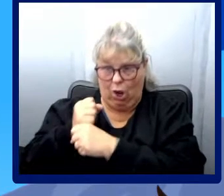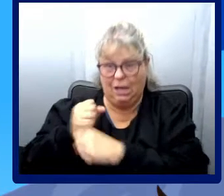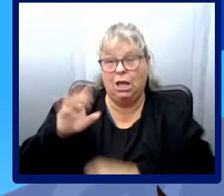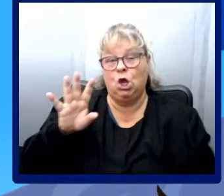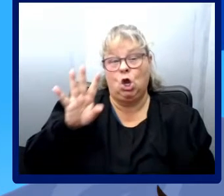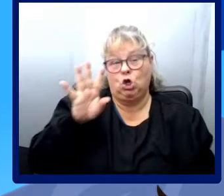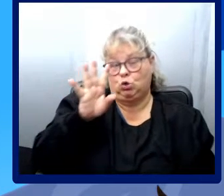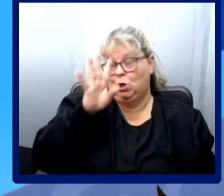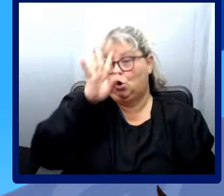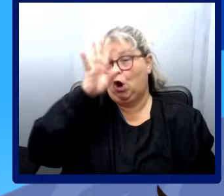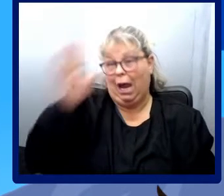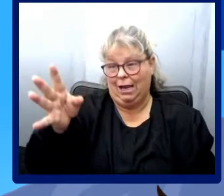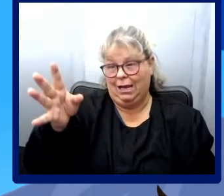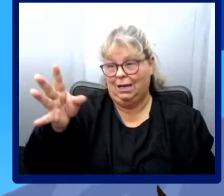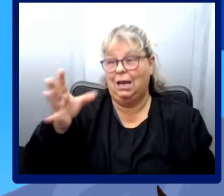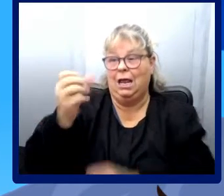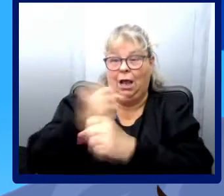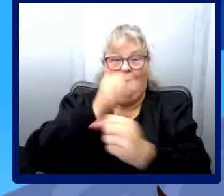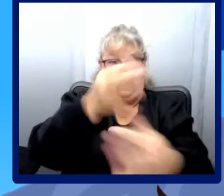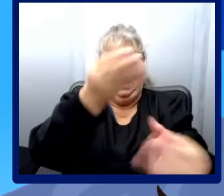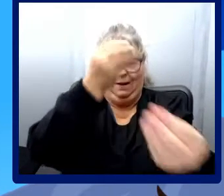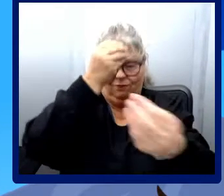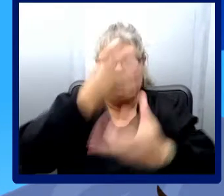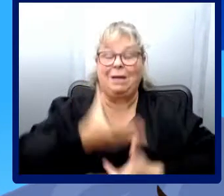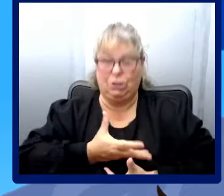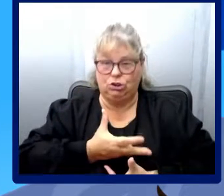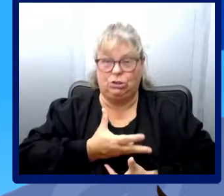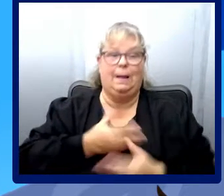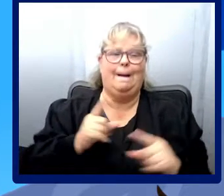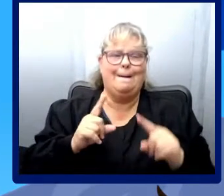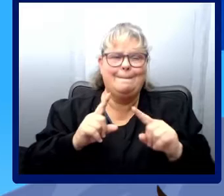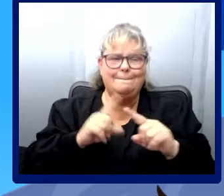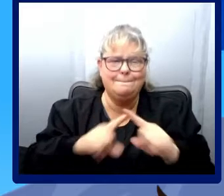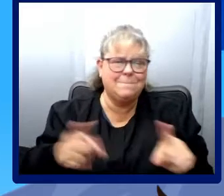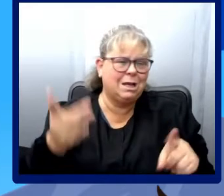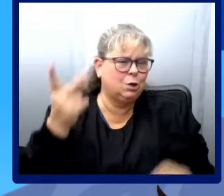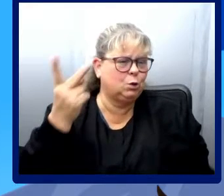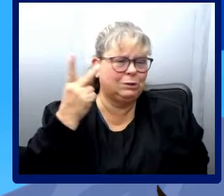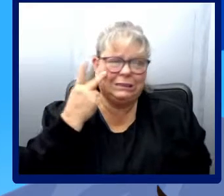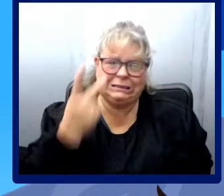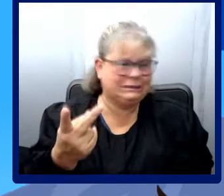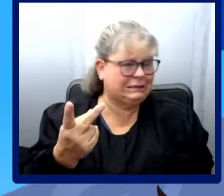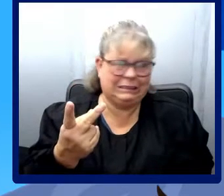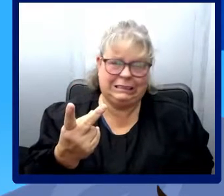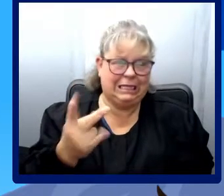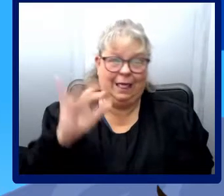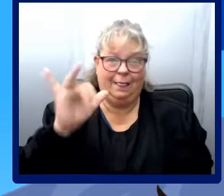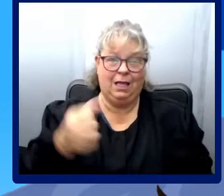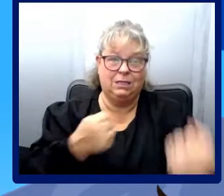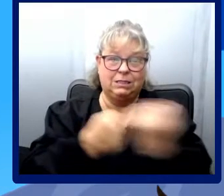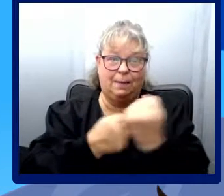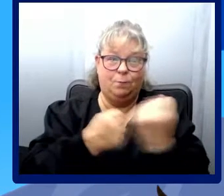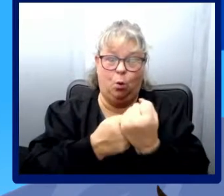también tenemos la información de la cuenta. Pero lo que podemos ver aquí es que el nivel de soporte de la cuenta aquí es nulo.